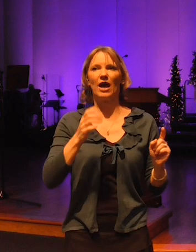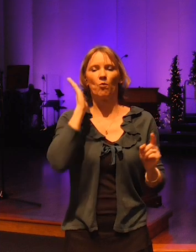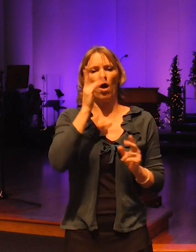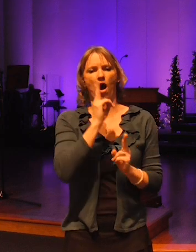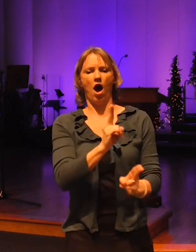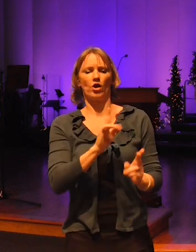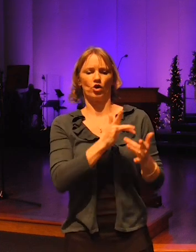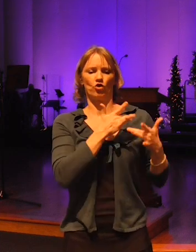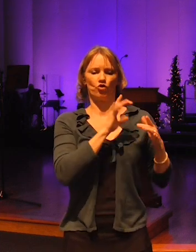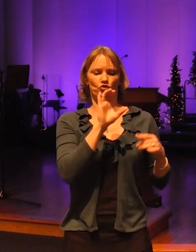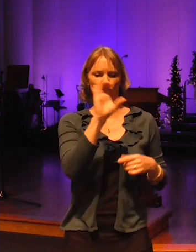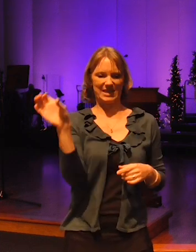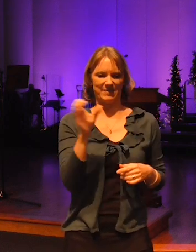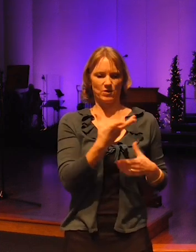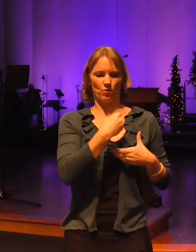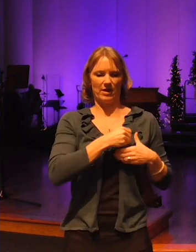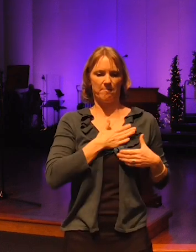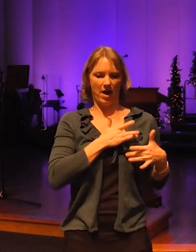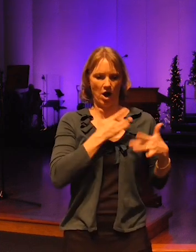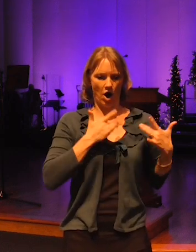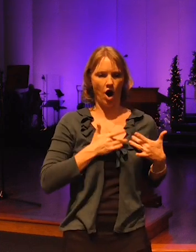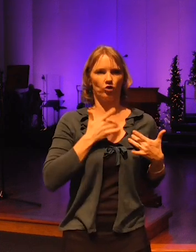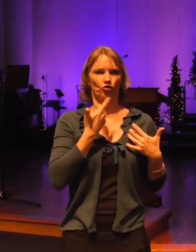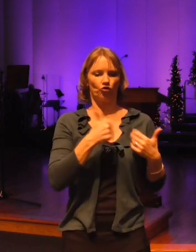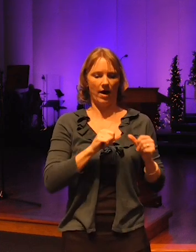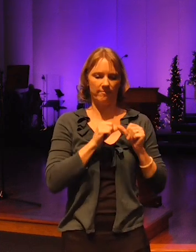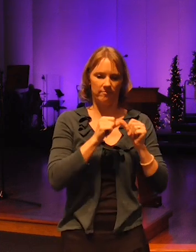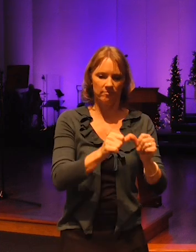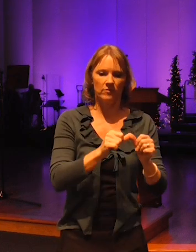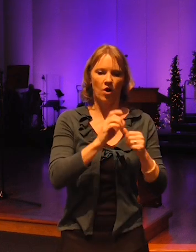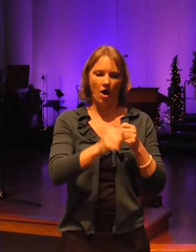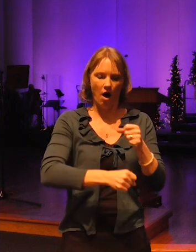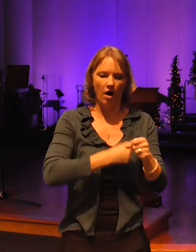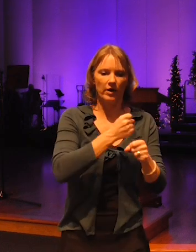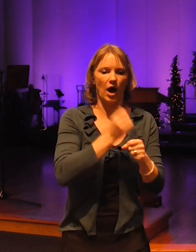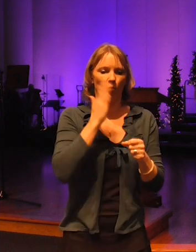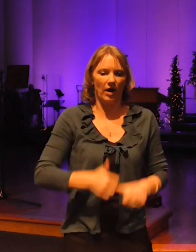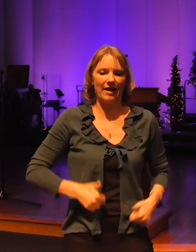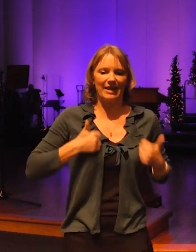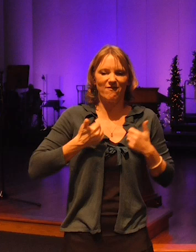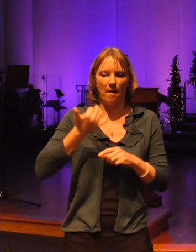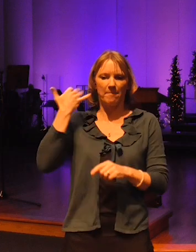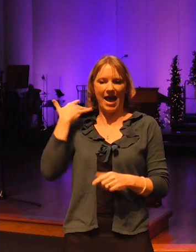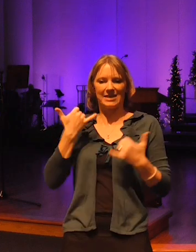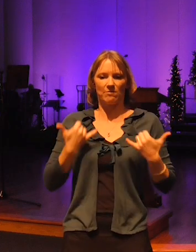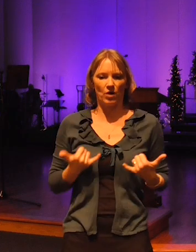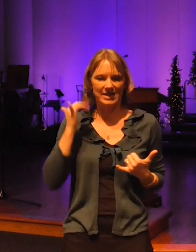el tiempo. año viviré en el pasado el presente y el futuro los espíritus de los tres se esforzarán